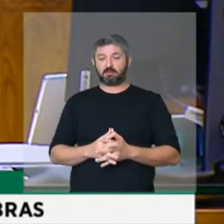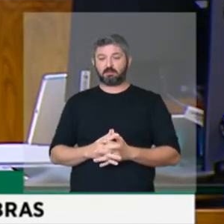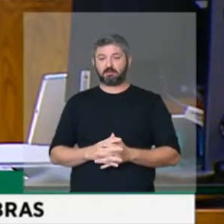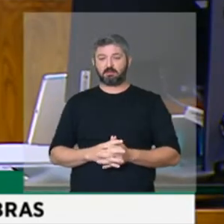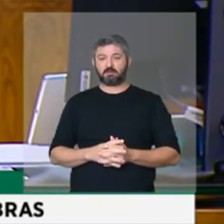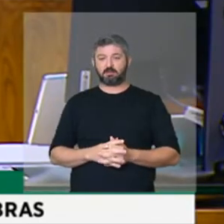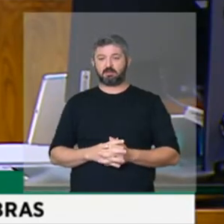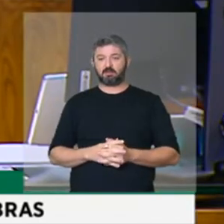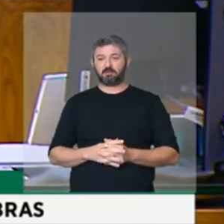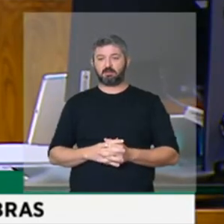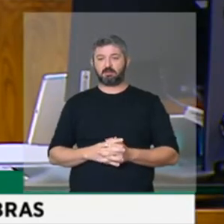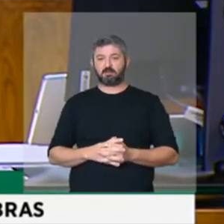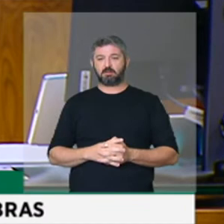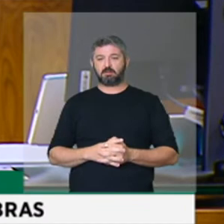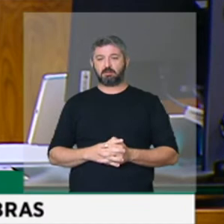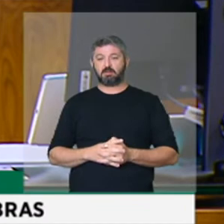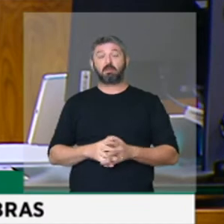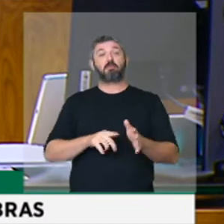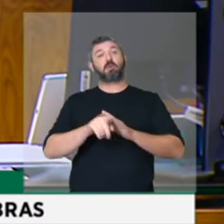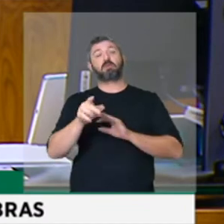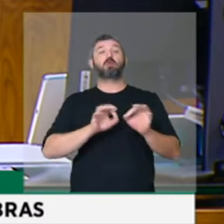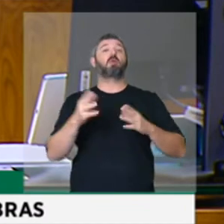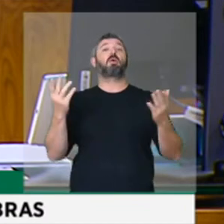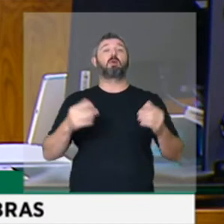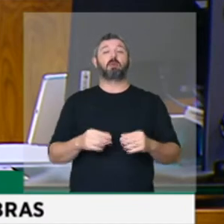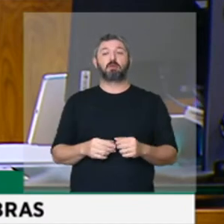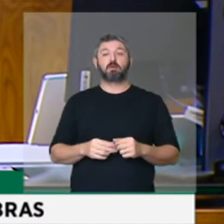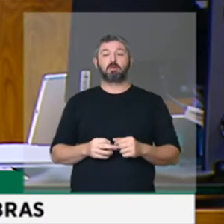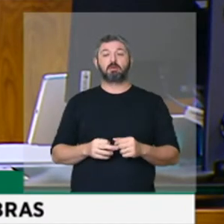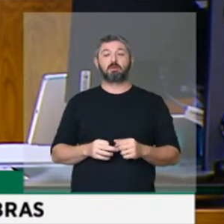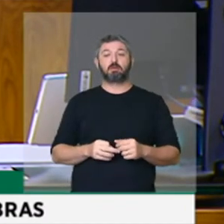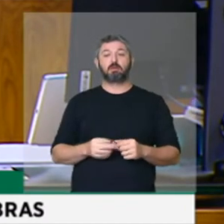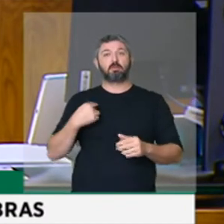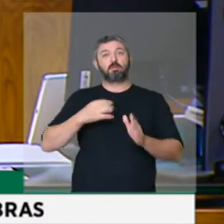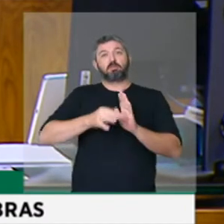PORQUE É DISSO QUE SE TRATA. O POVO BRASILEIRO TEM QUE SABER QUE VAI FALTAR ENERGIA E